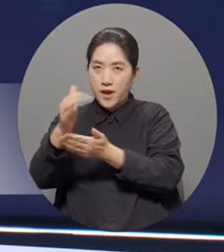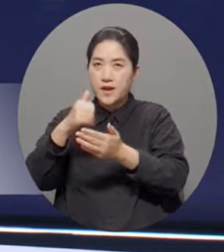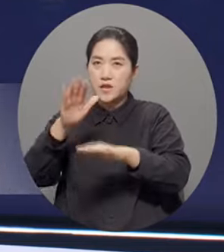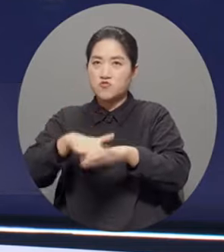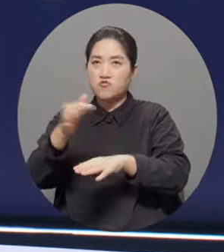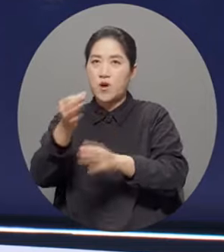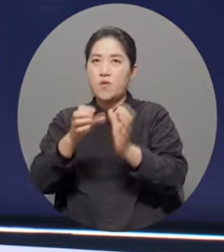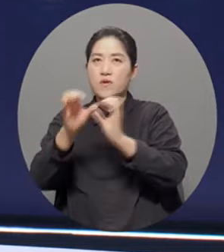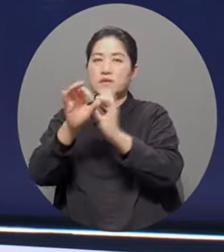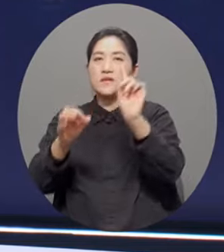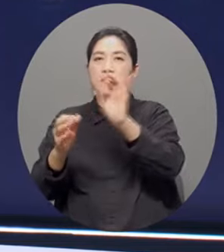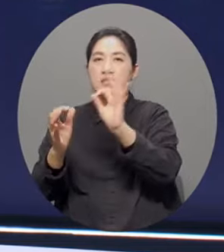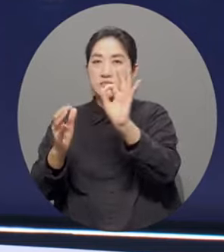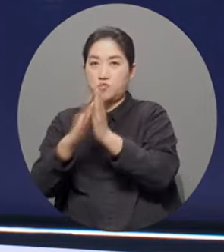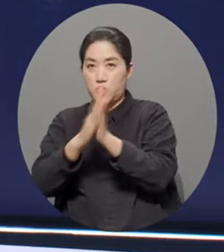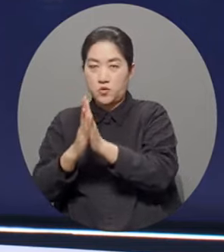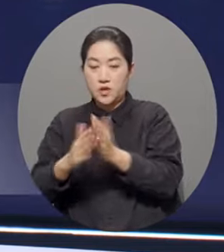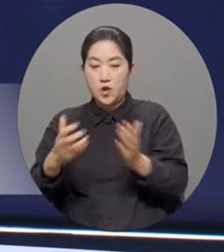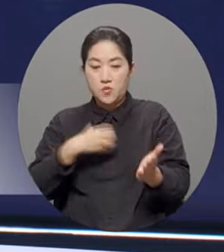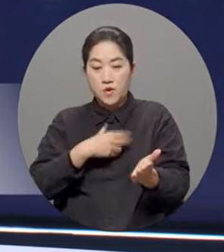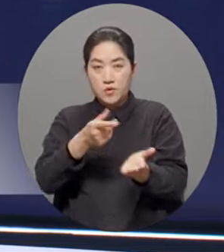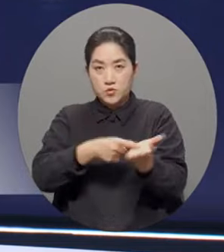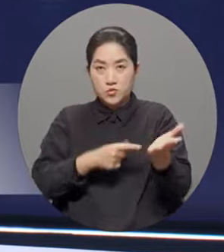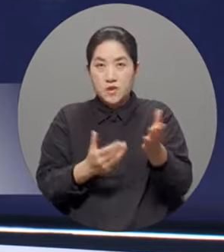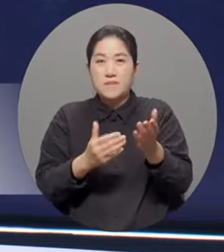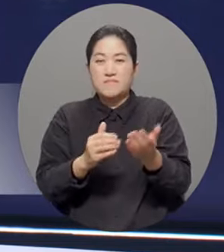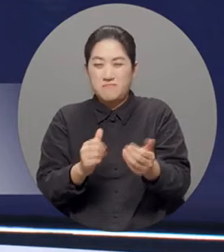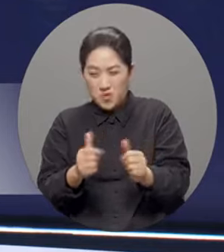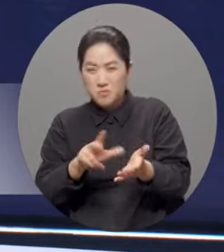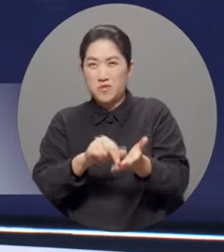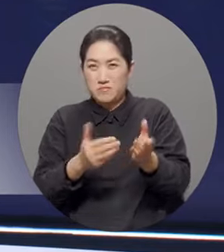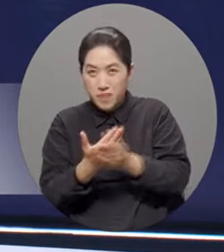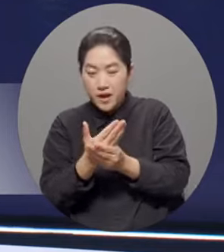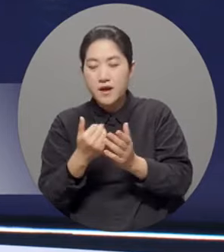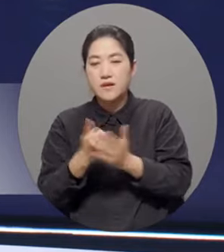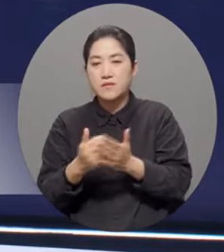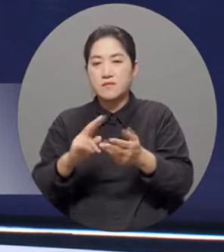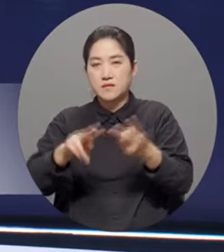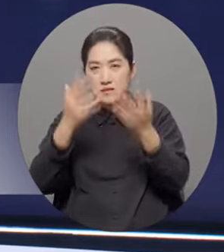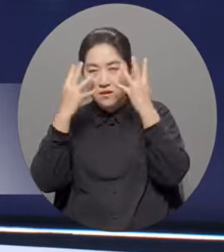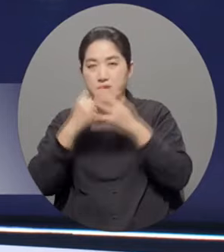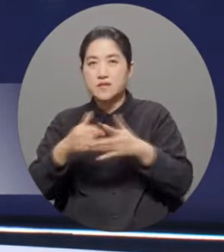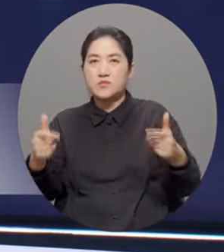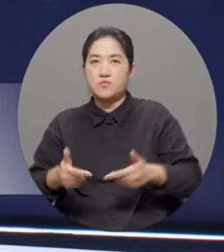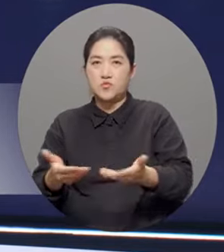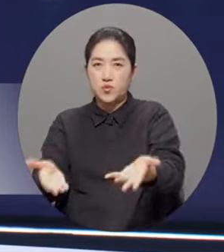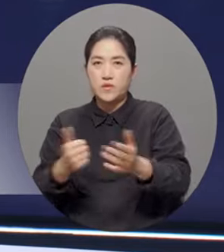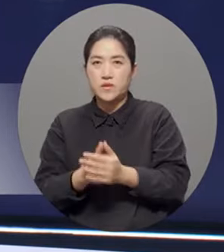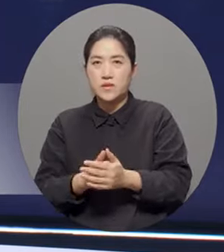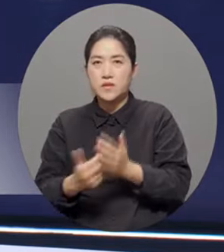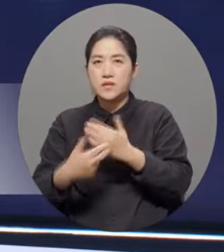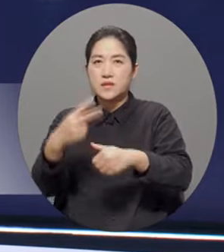필수 의료 수가를 올리는 데 10조 원 이상투입하고 위험한 수술에서 사고가 나더라도 형사 처벌을 완화하는 정책을 내놨죠.